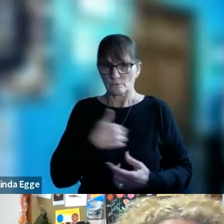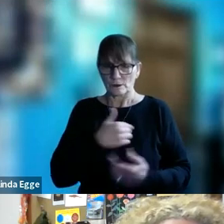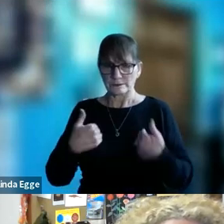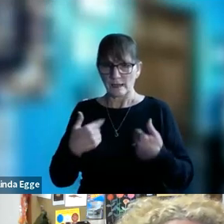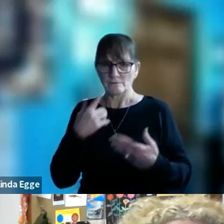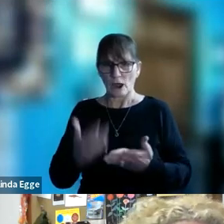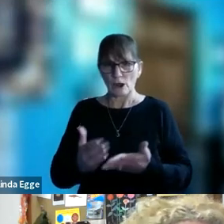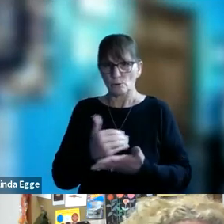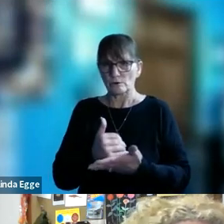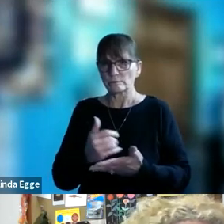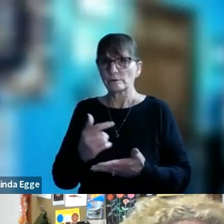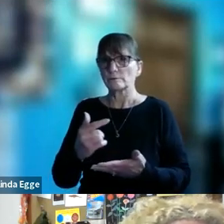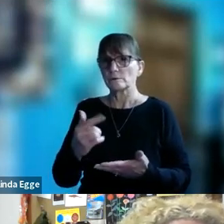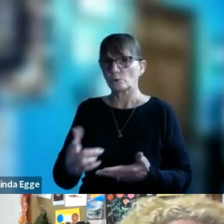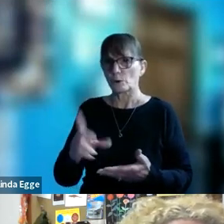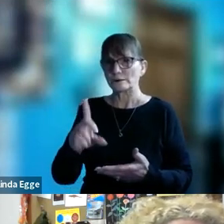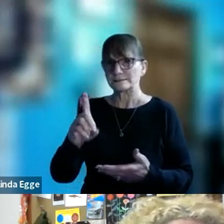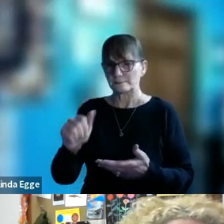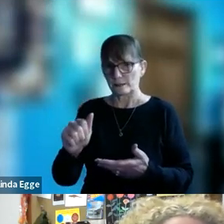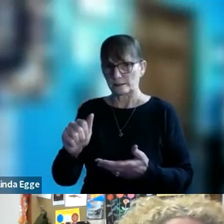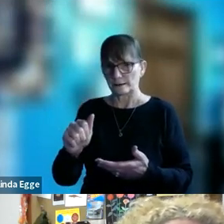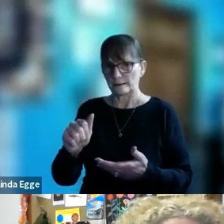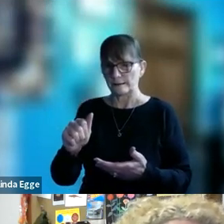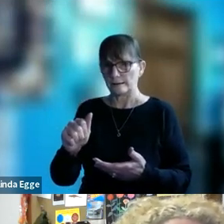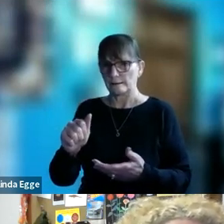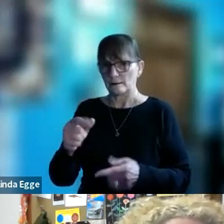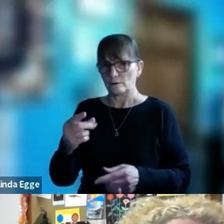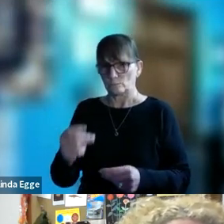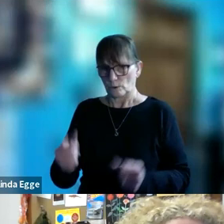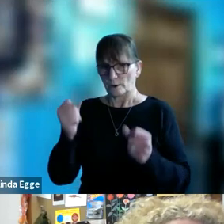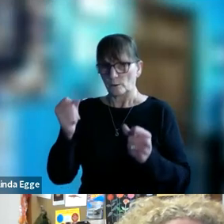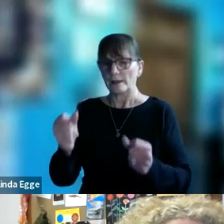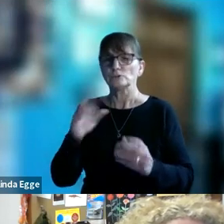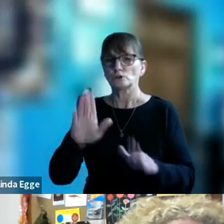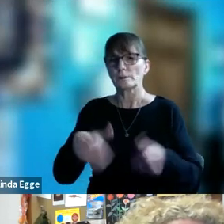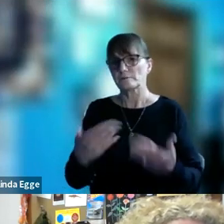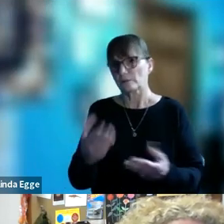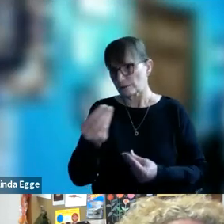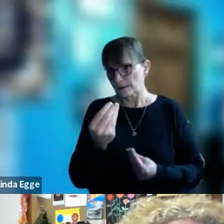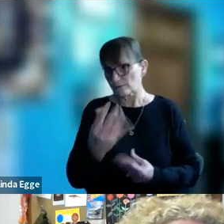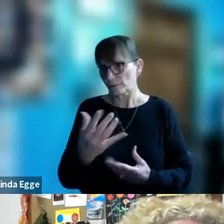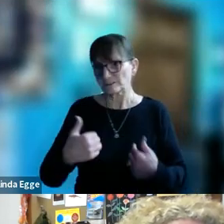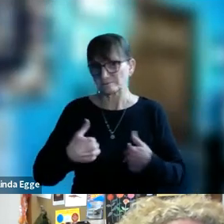por presunta incapacidad desde el inicio. Así que si pueden proporcionarme esa información, voy a aplicar eso